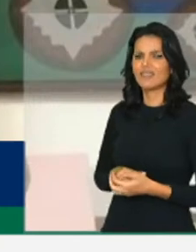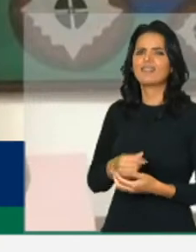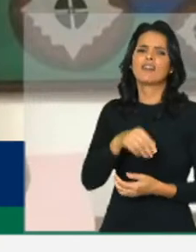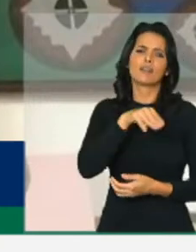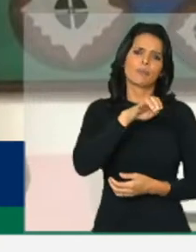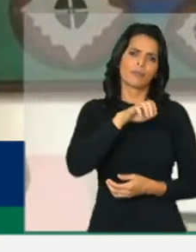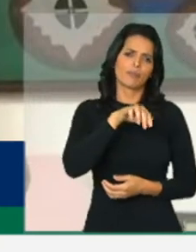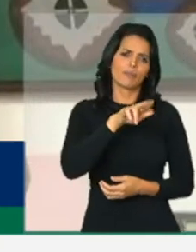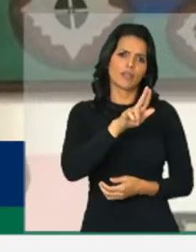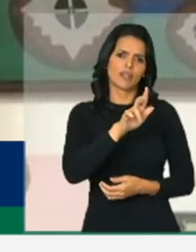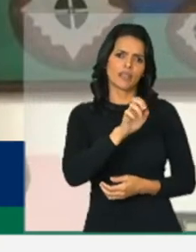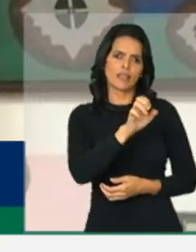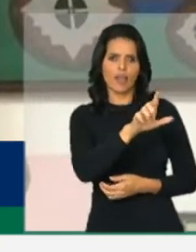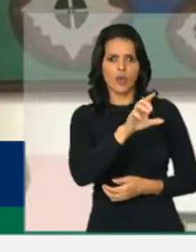ACONTECEU COM SUA MÃ E. QUAL É A SITUAÇÃO DA SUA MÃ E,